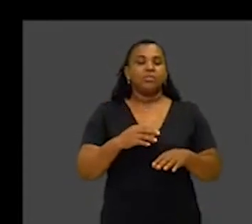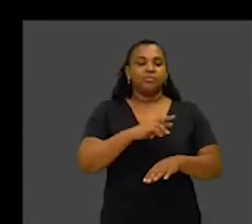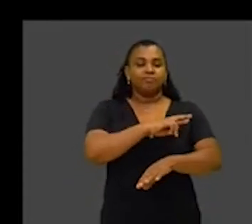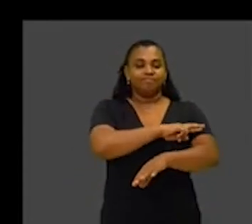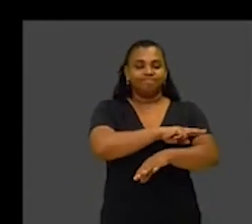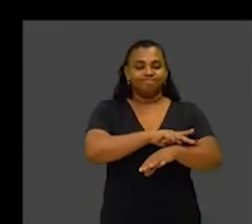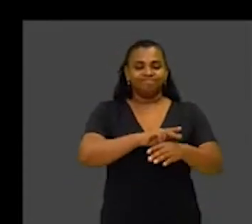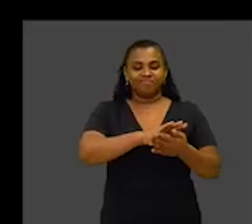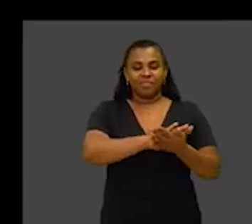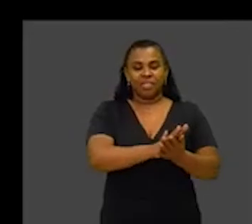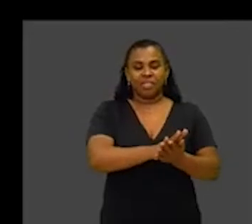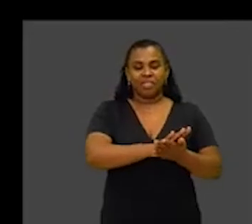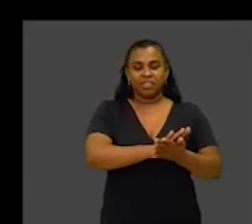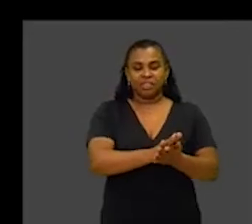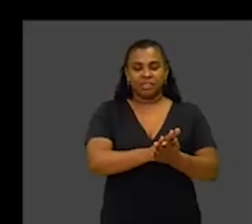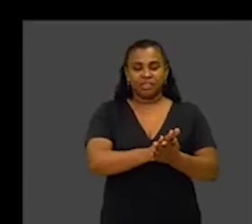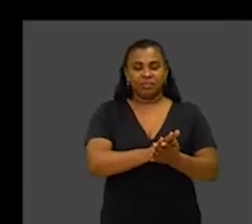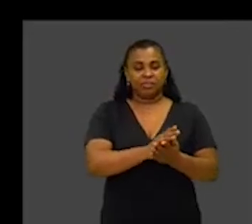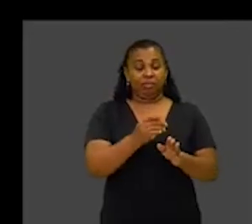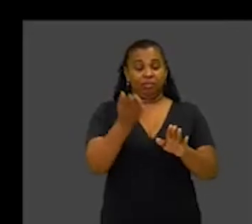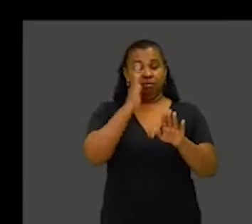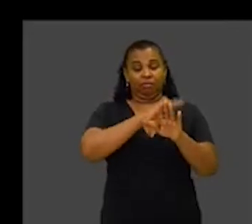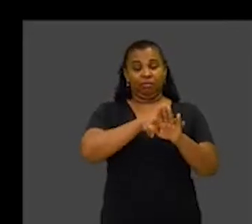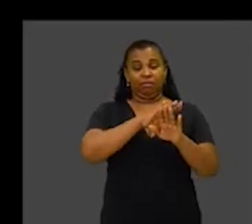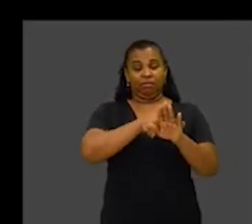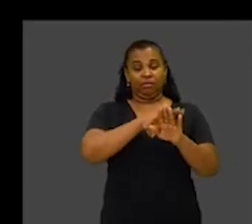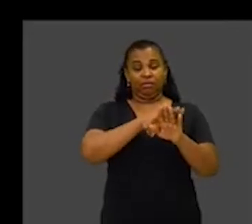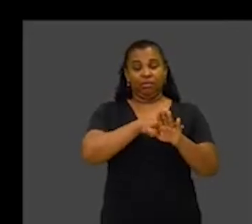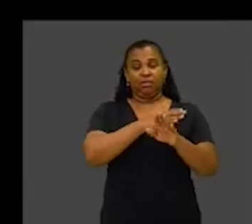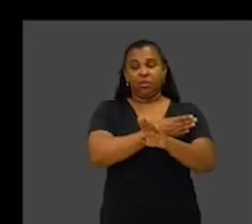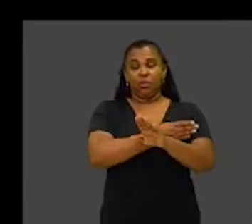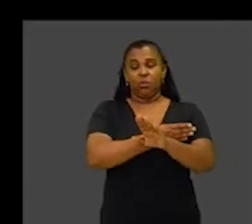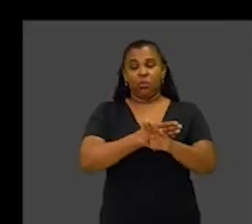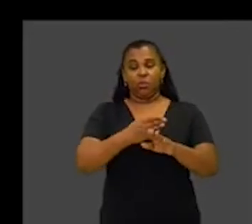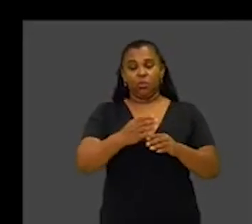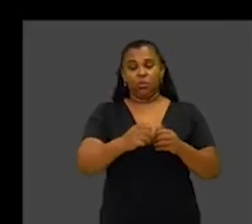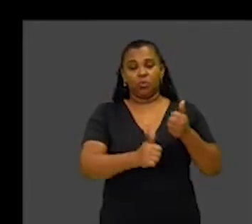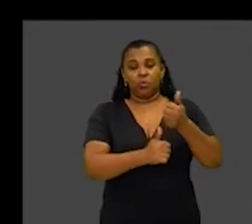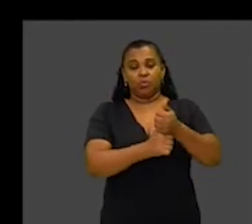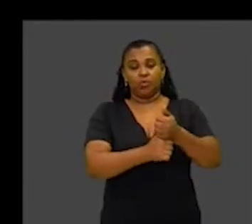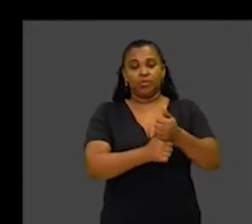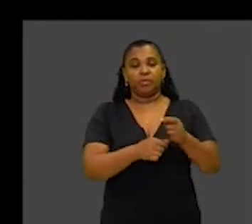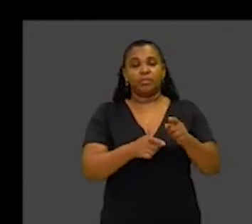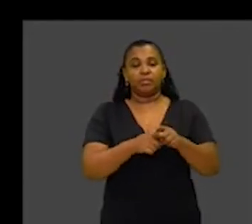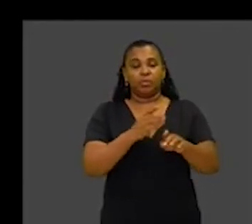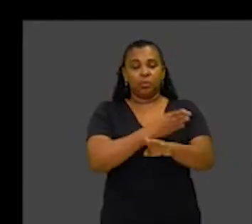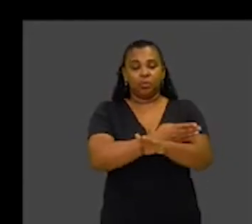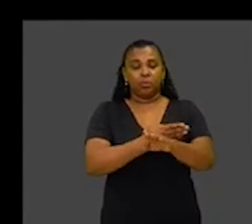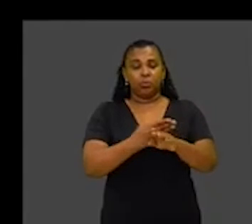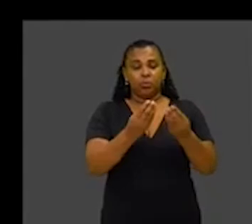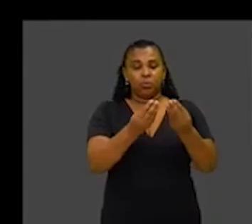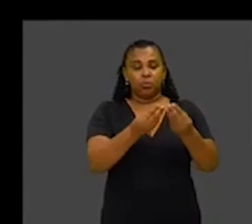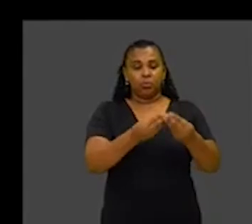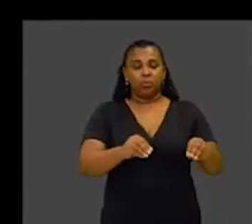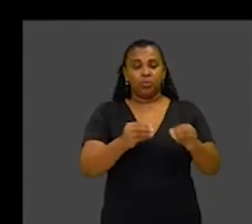acostuma-se com racismo que seus privilégios e seus prejuízos em todas as pessoas né então